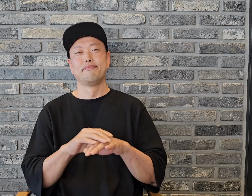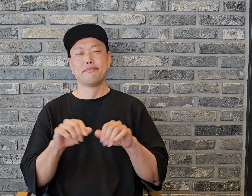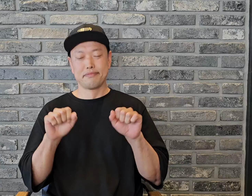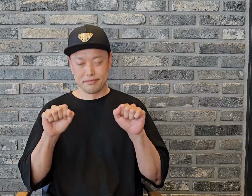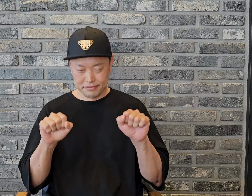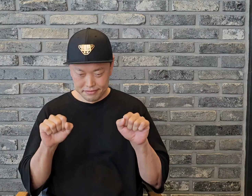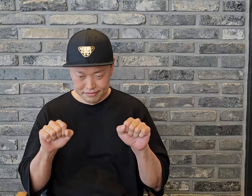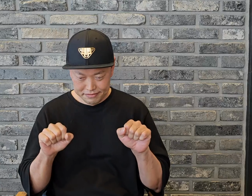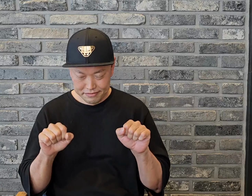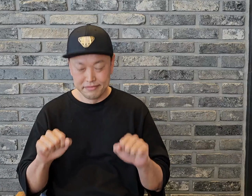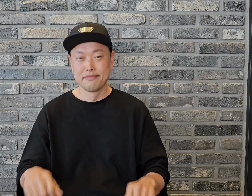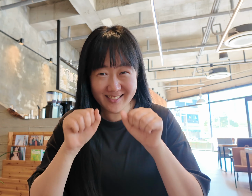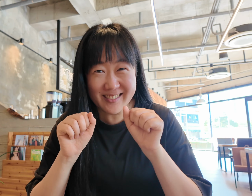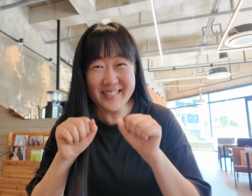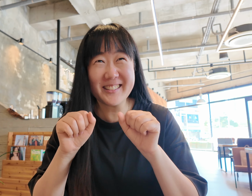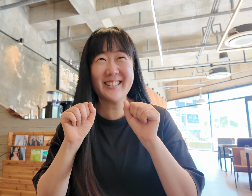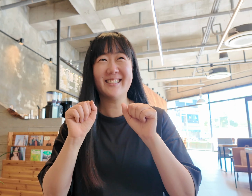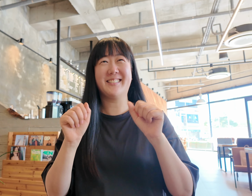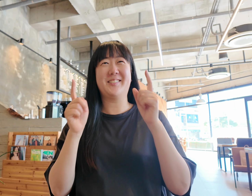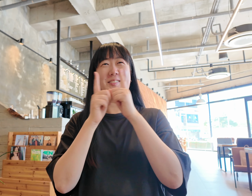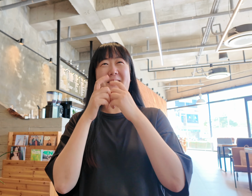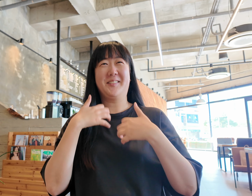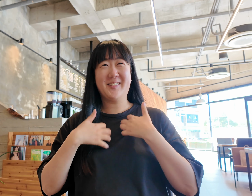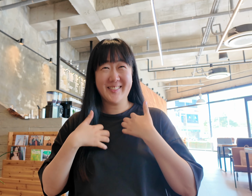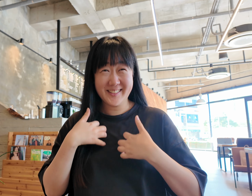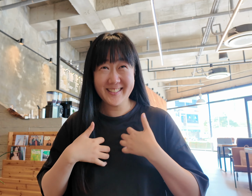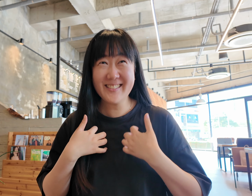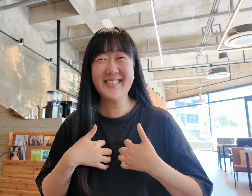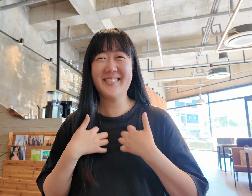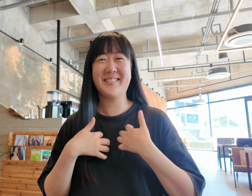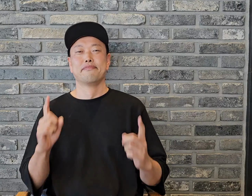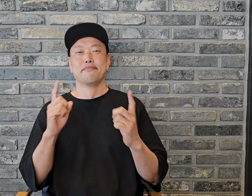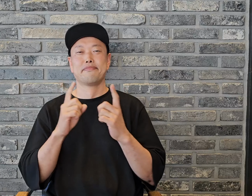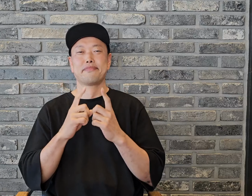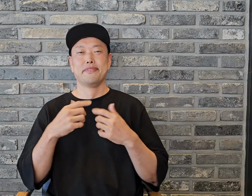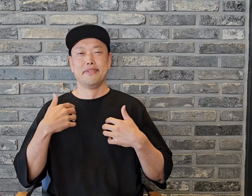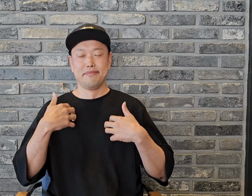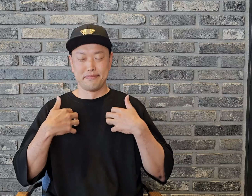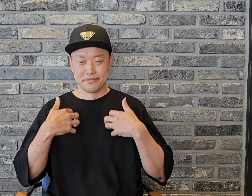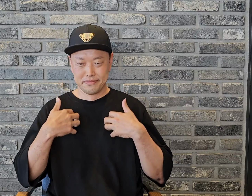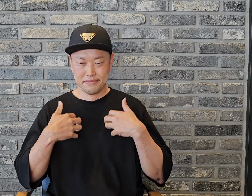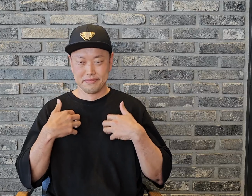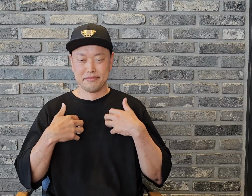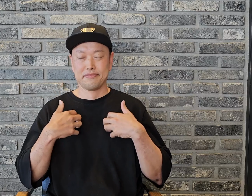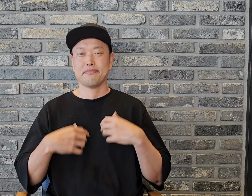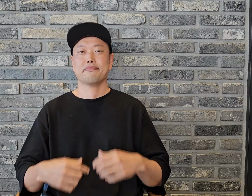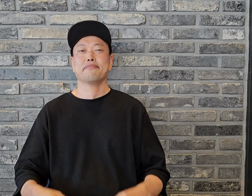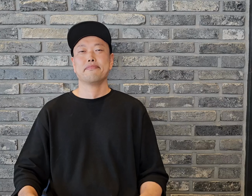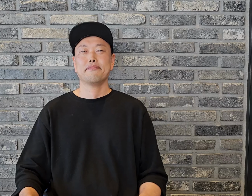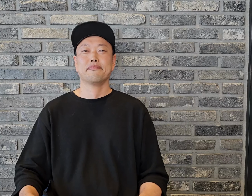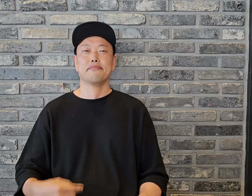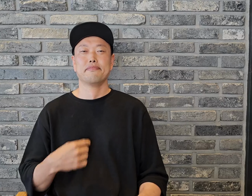안녕하세요 만나서 반갑습니다